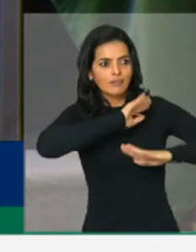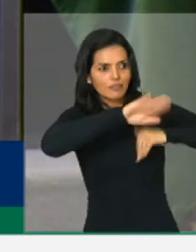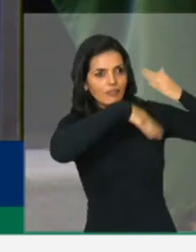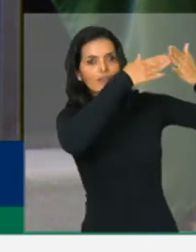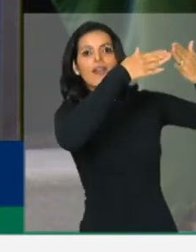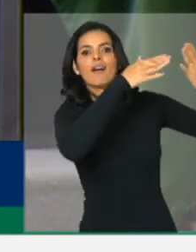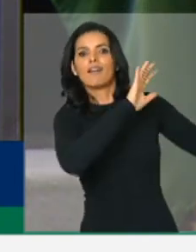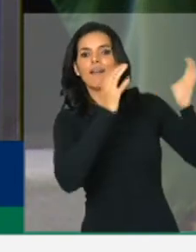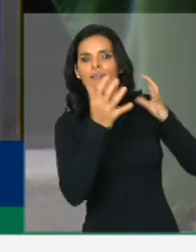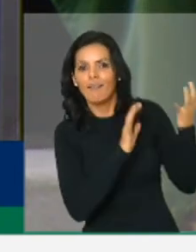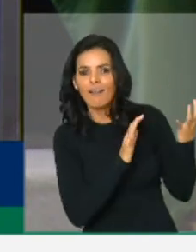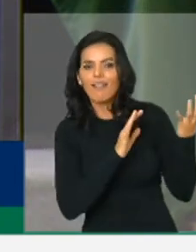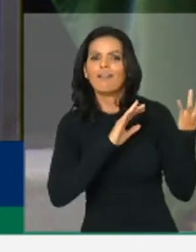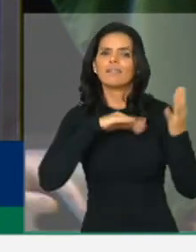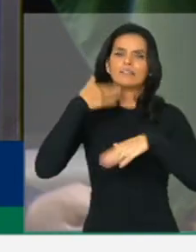INFELIZMENTE HOJE NÓS TEMOS UM BRASIL DESIGUAL E MUITAS